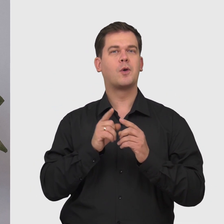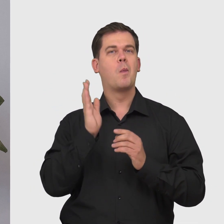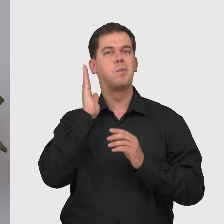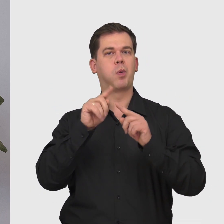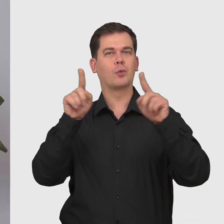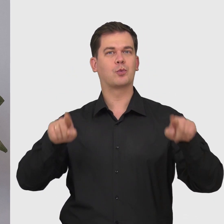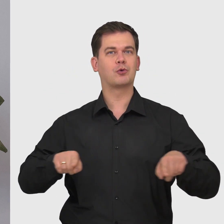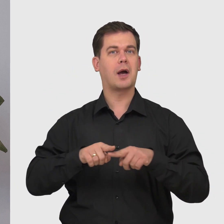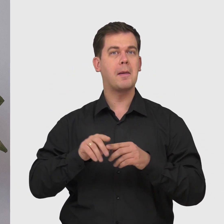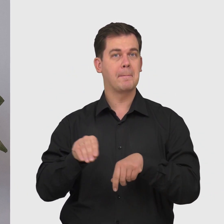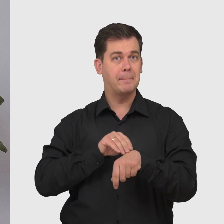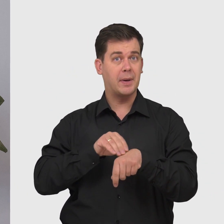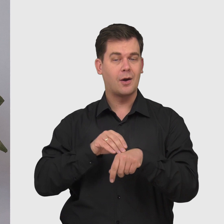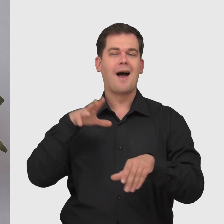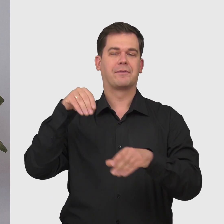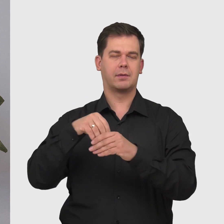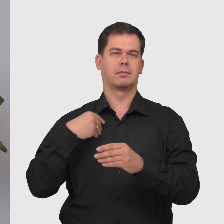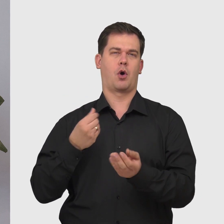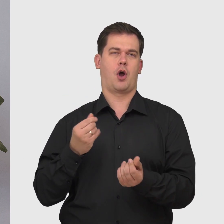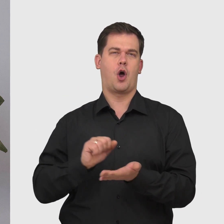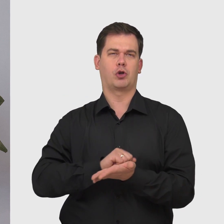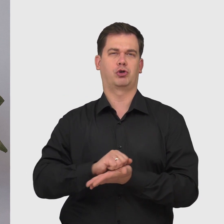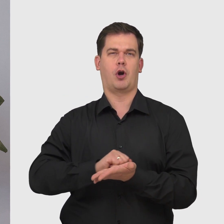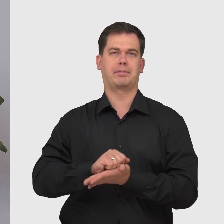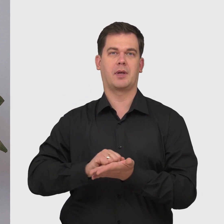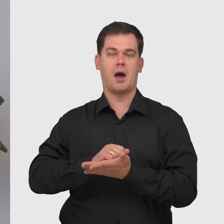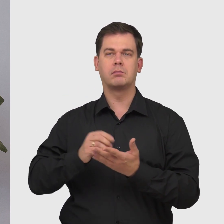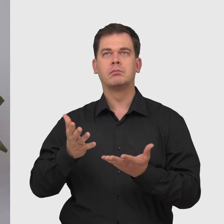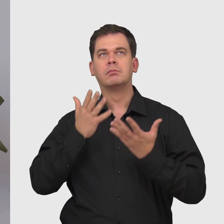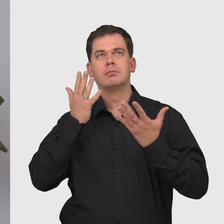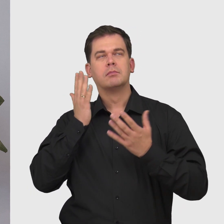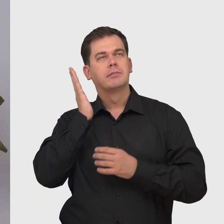także poduszeczki z materiału, które wypełniano rozdrobnionymi suszonymi ziołami,